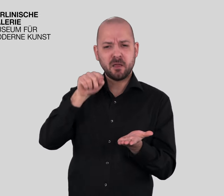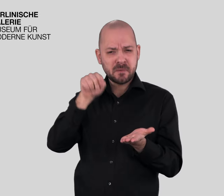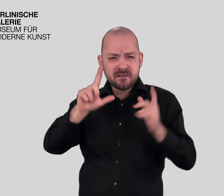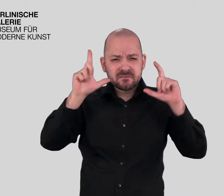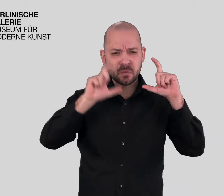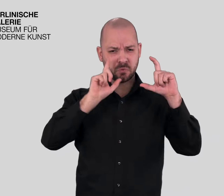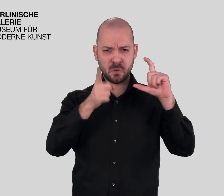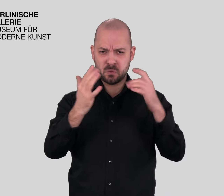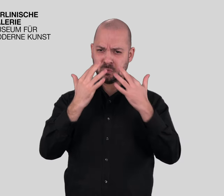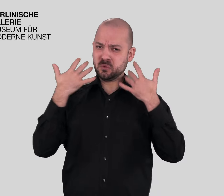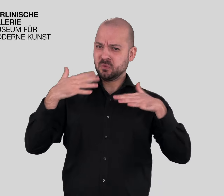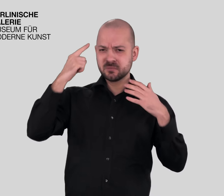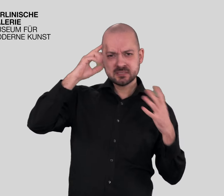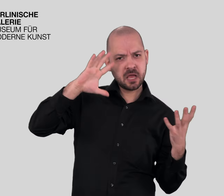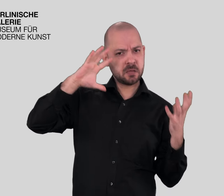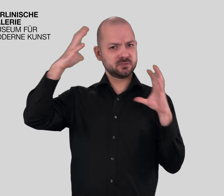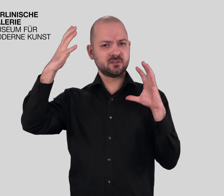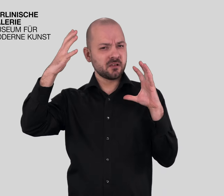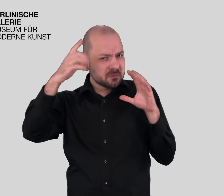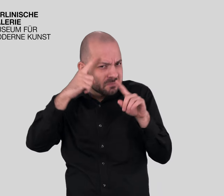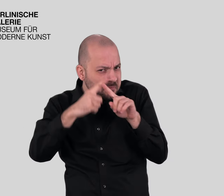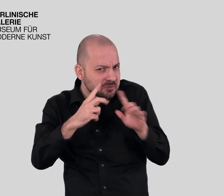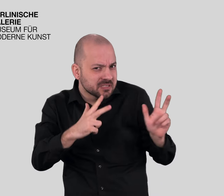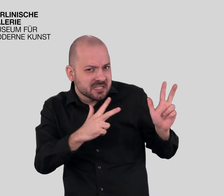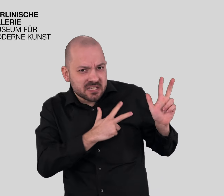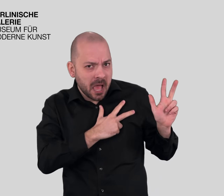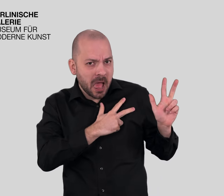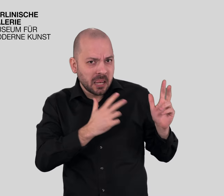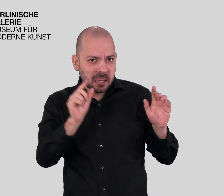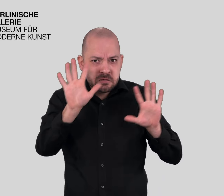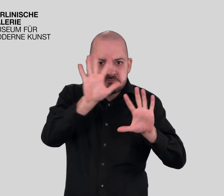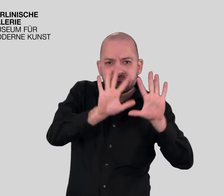Die Fotos sind abstrakt und zugleich real.